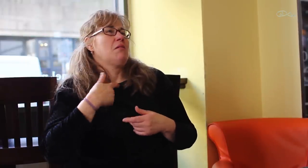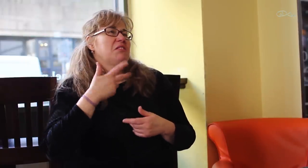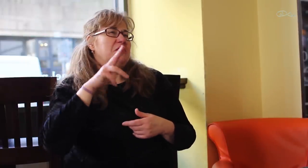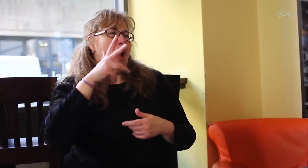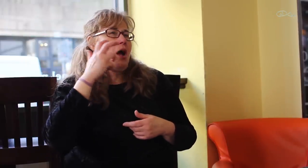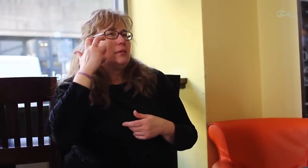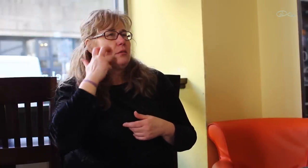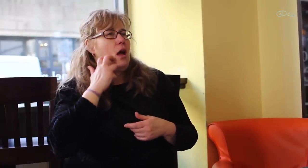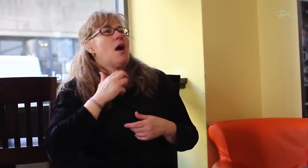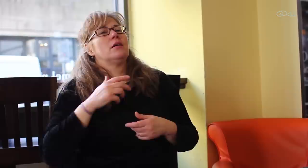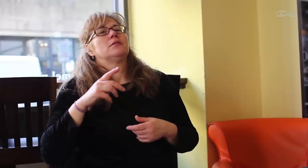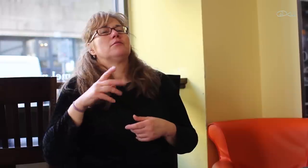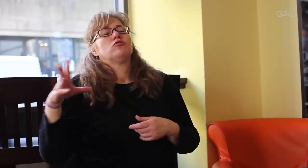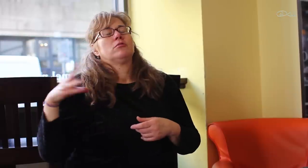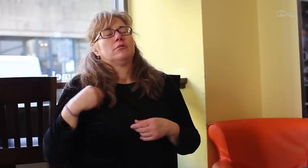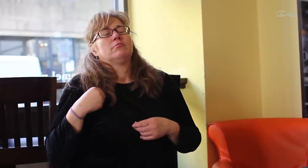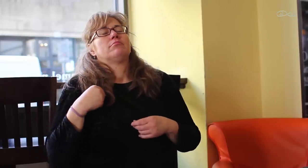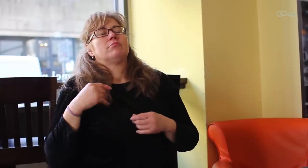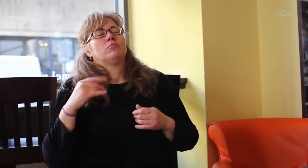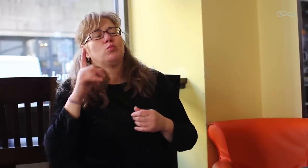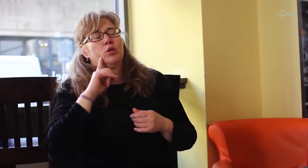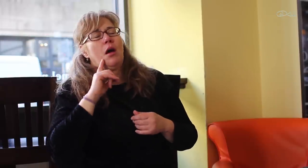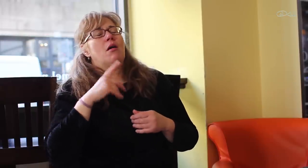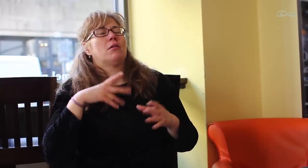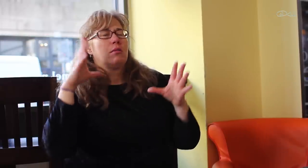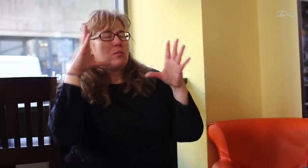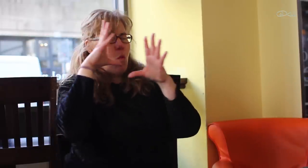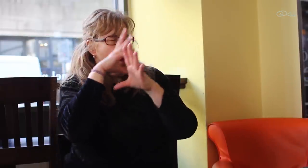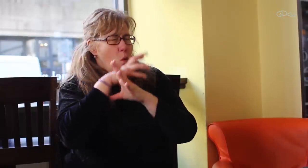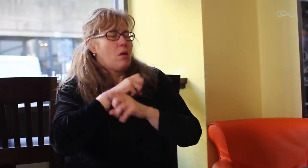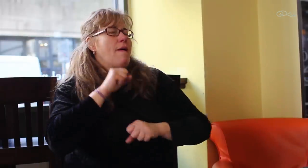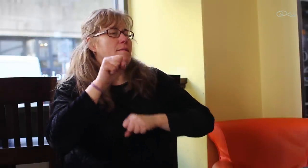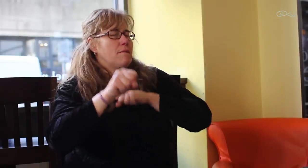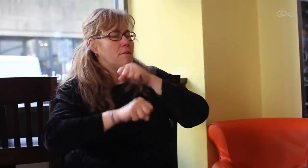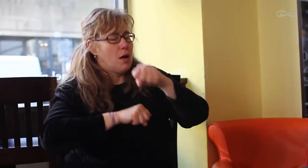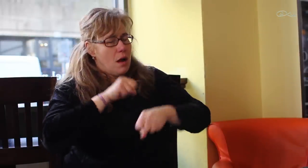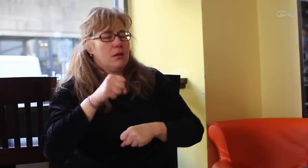Als ich 13 Jahre alt war, war ich mit meiner Mutter auf dem Fahrrad unterwegs. Es war sehr dunkel und ich bin oft vom Fahrrad gefallen.